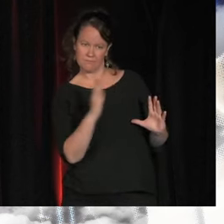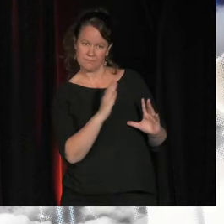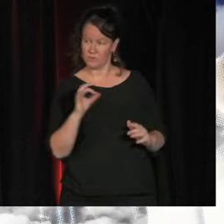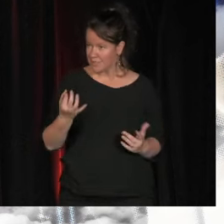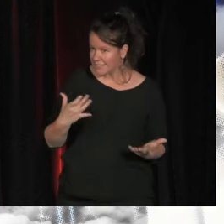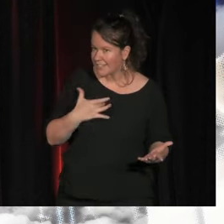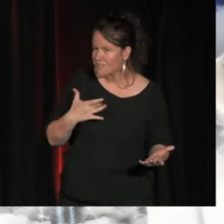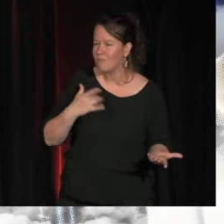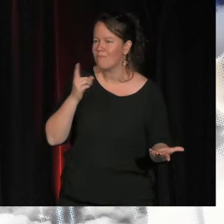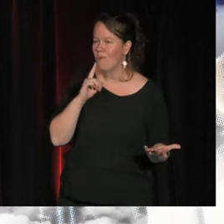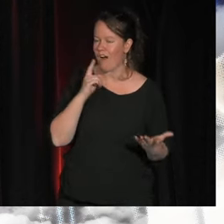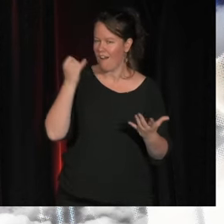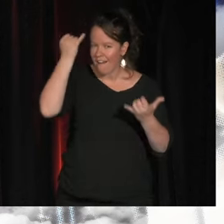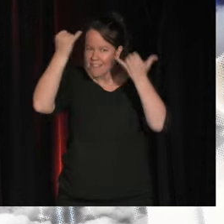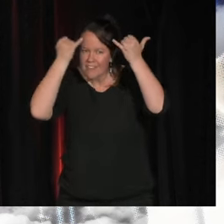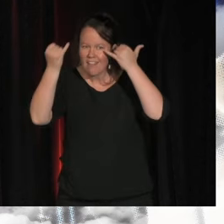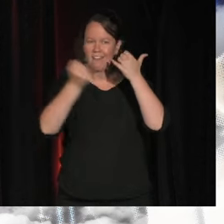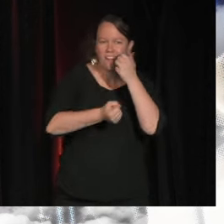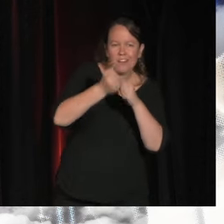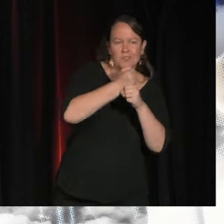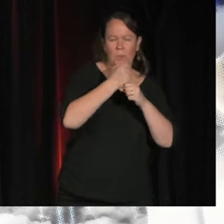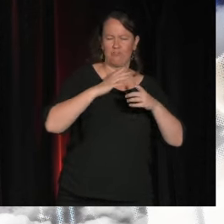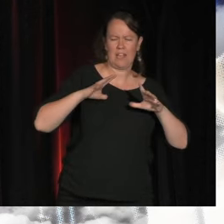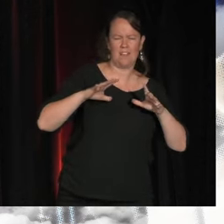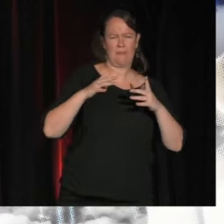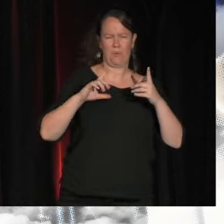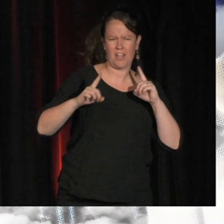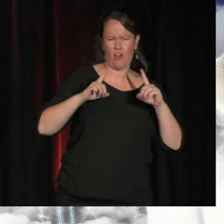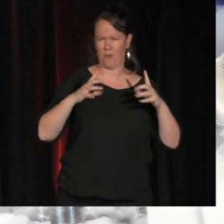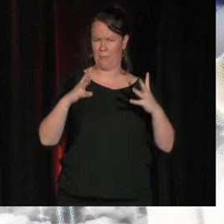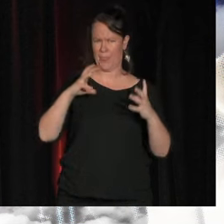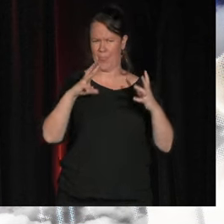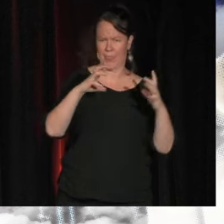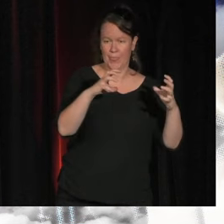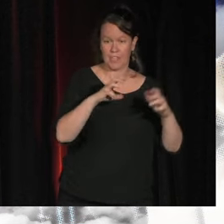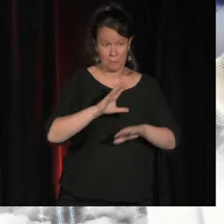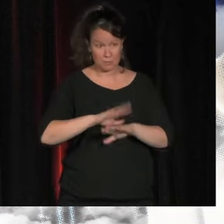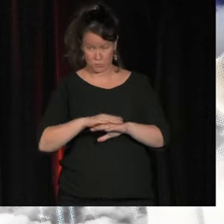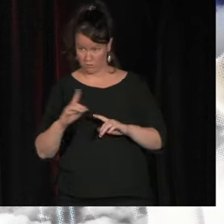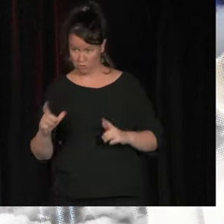on sent qu'il y a de petits couacs, on sent qu'il y a de petites erreurs de gestion de communauté, il y a de petits problèmes, etc. Par contre, niveau moula, on a regardé un petit peu les trucs.